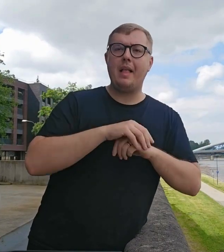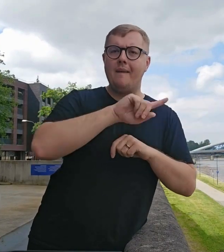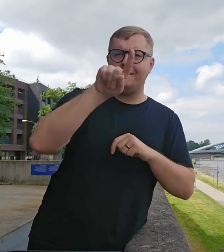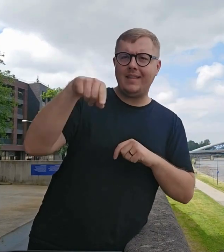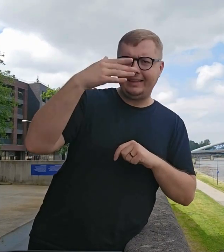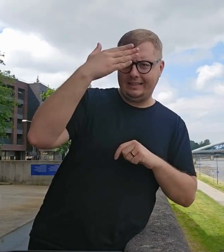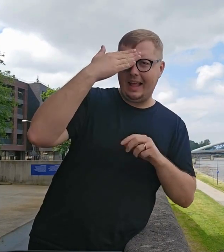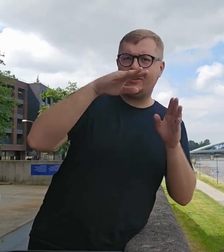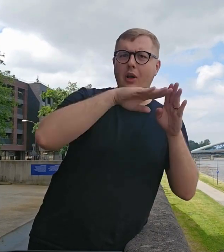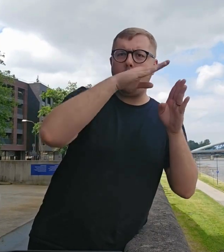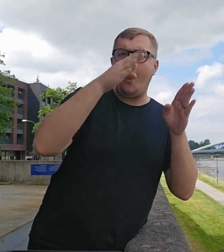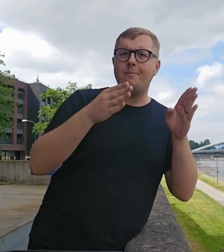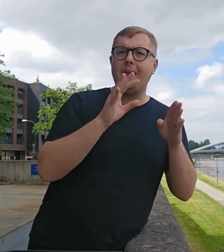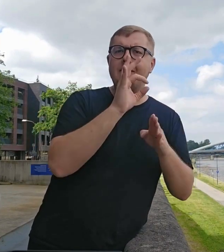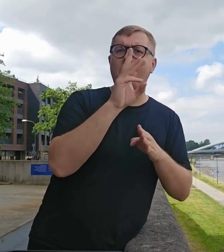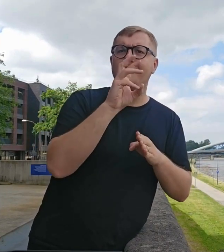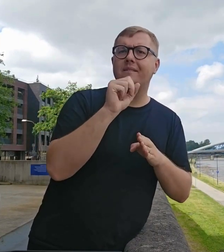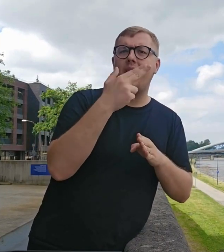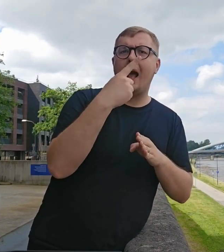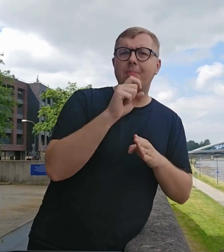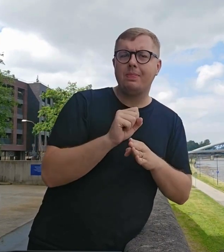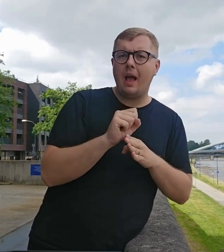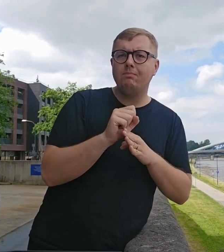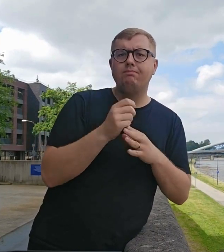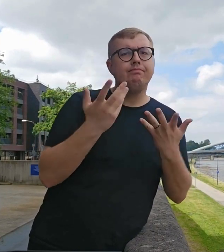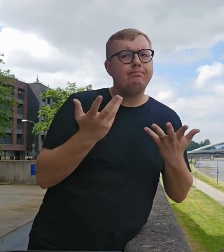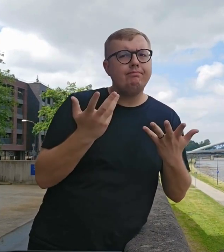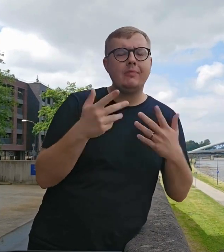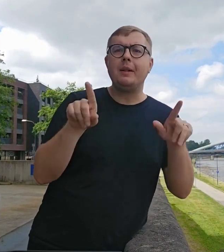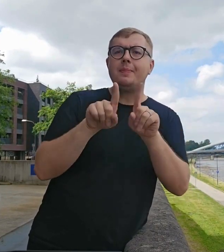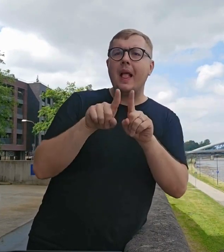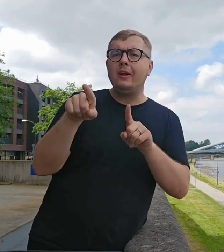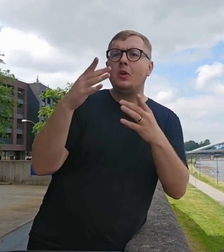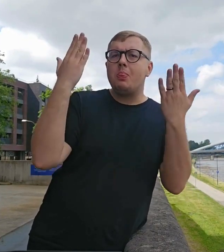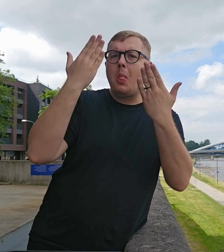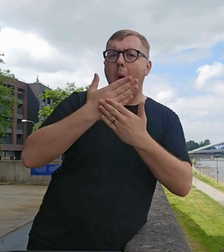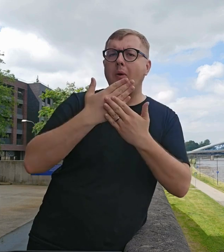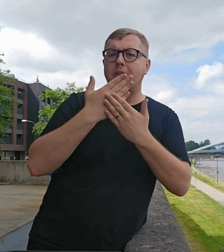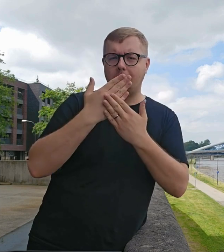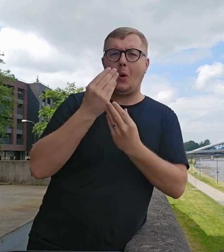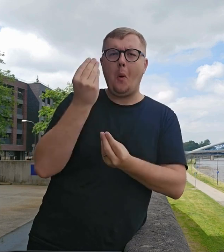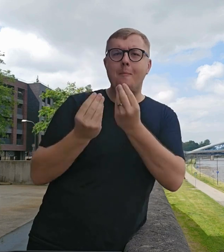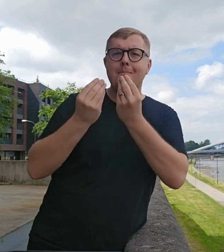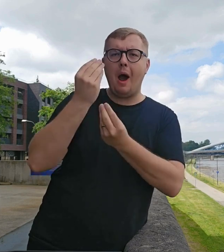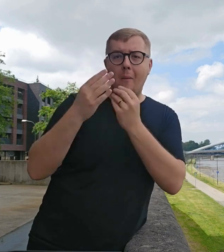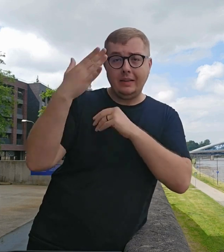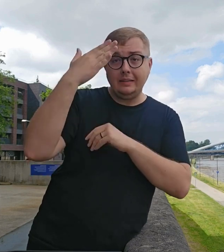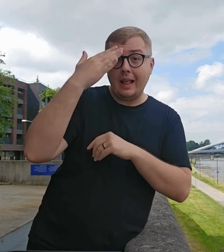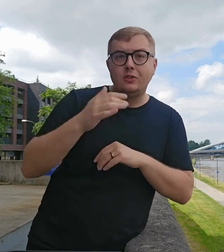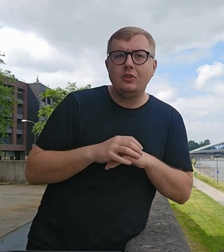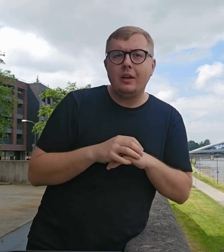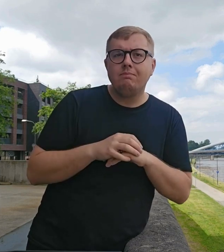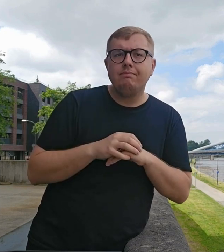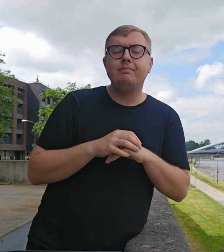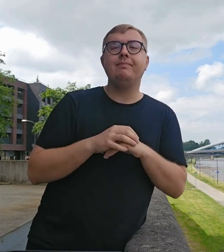Znasz Kopiec Wandy? A Noc Kupały?